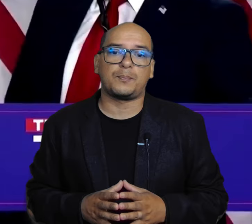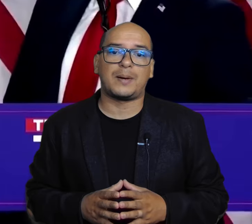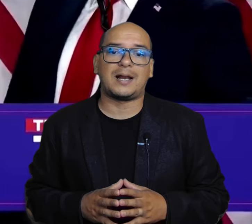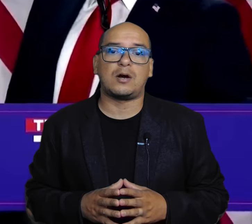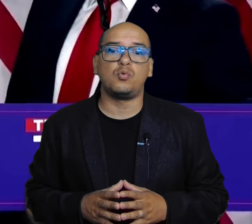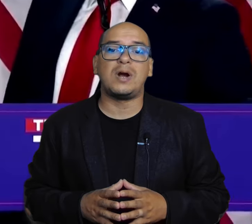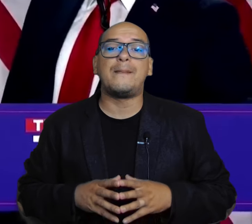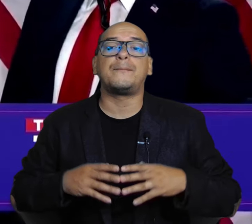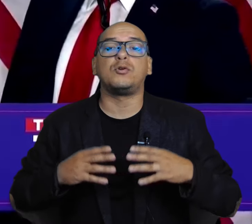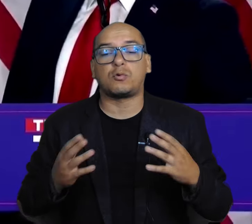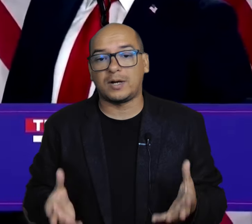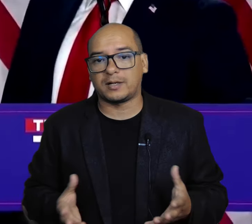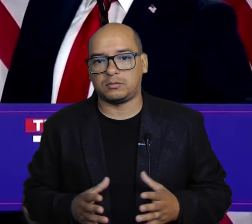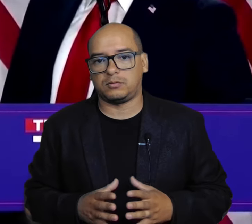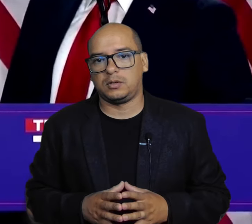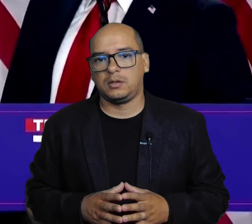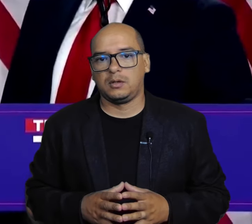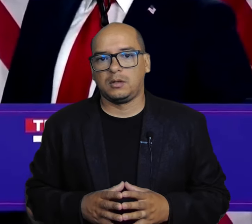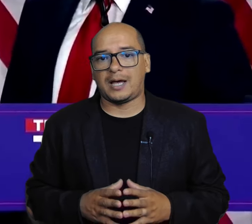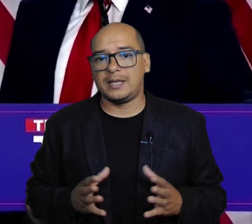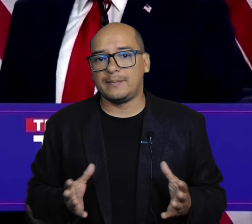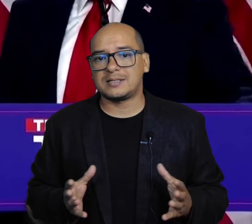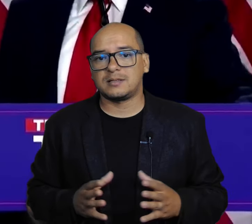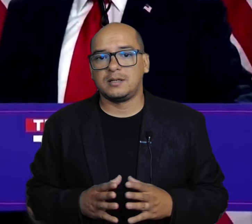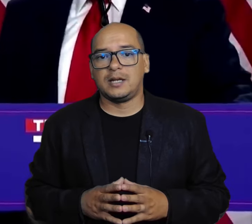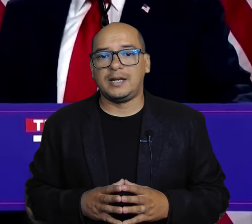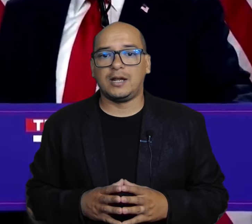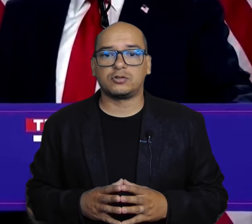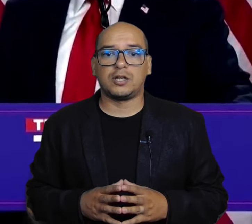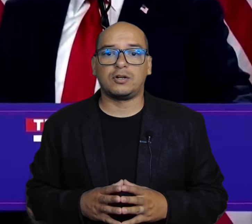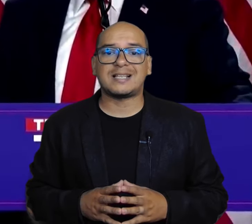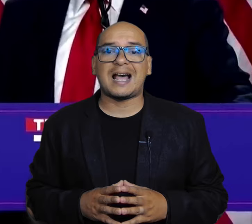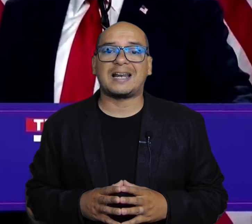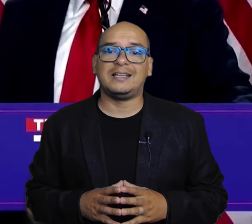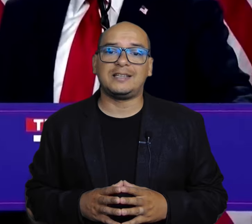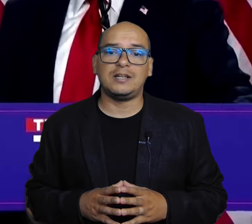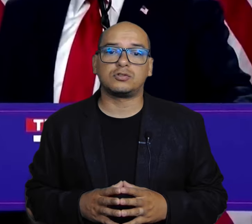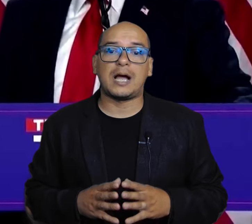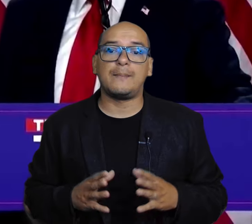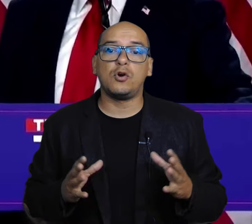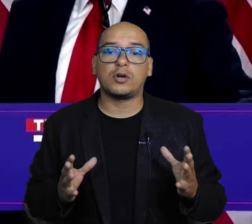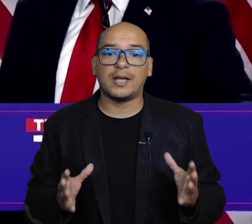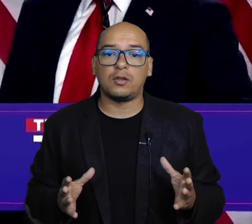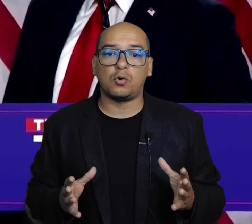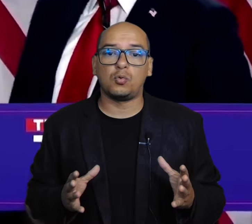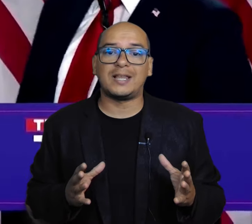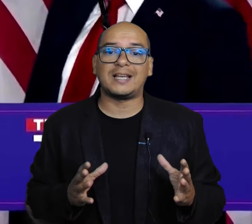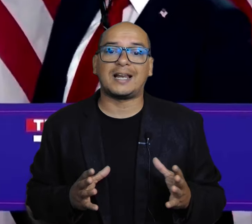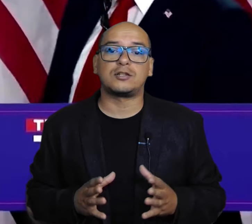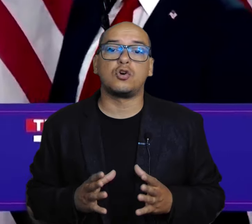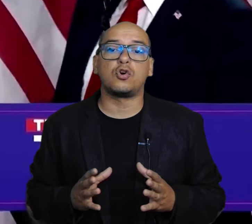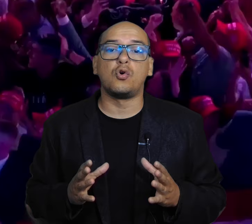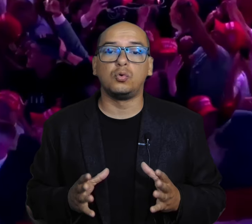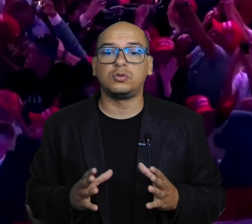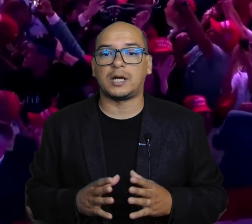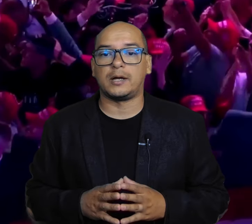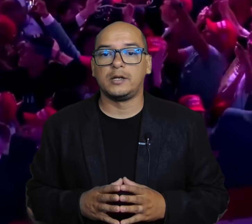para un amplio acuerdo además negociadores argentinos han bloqueado una declaración conjunta